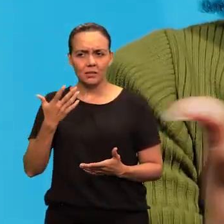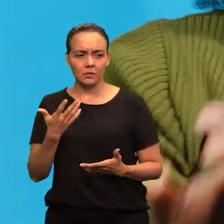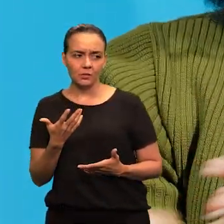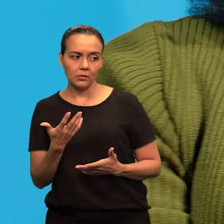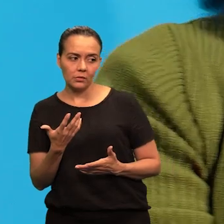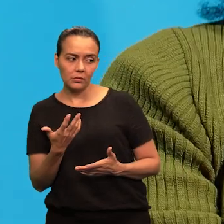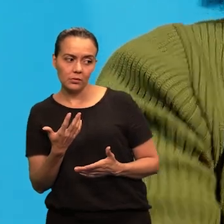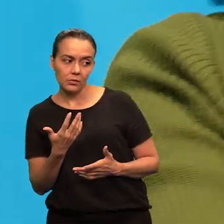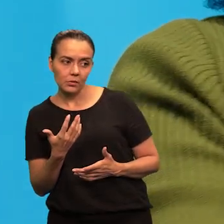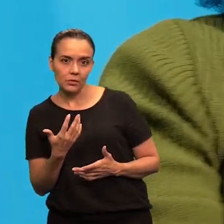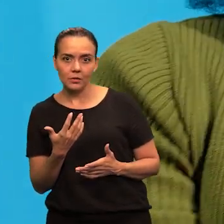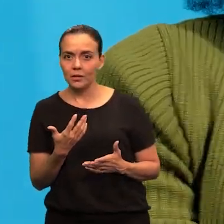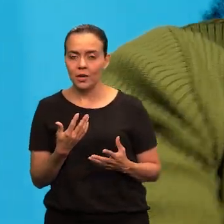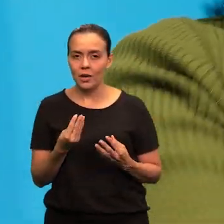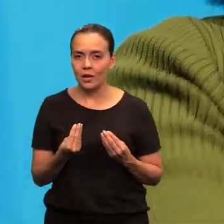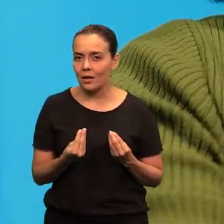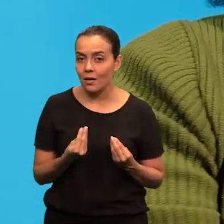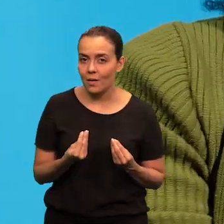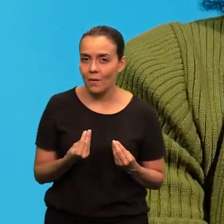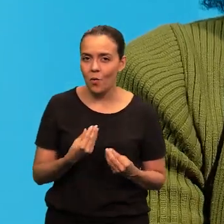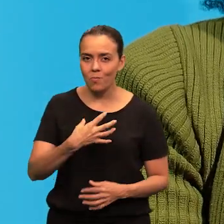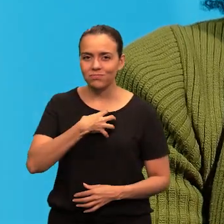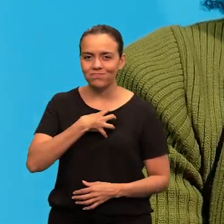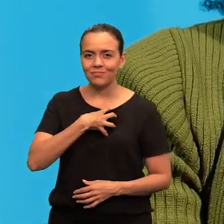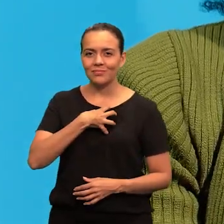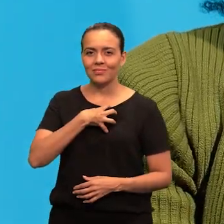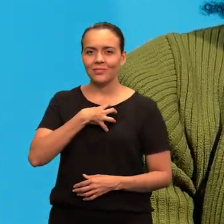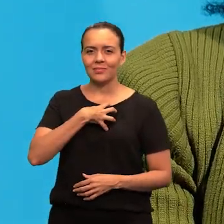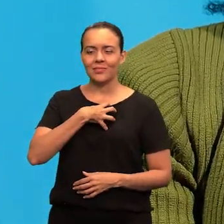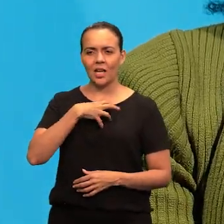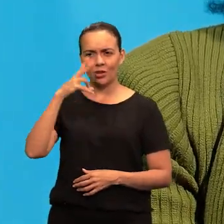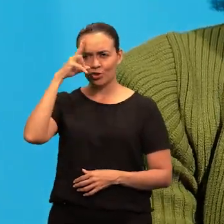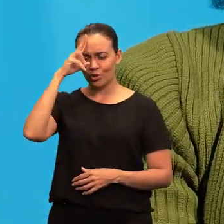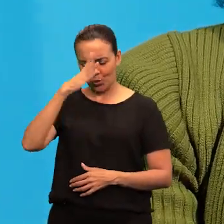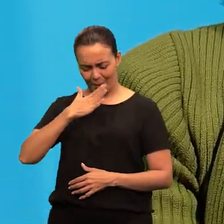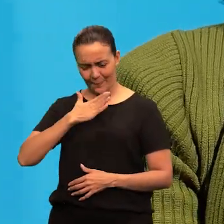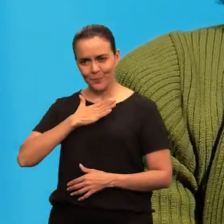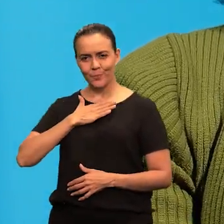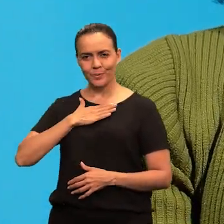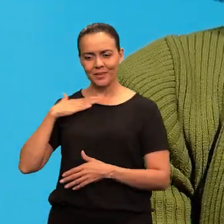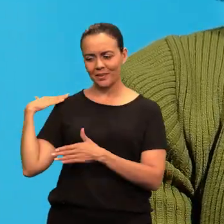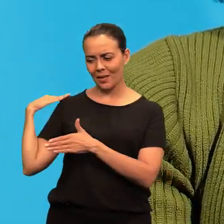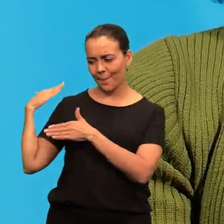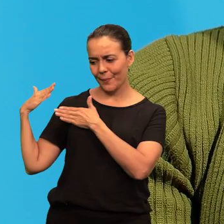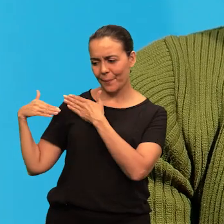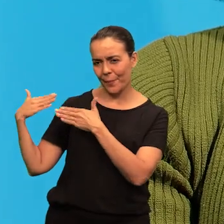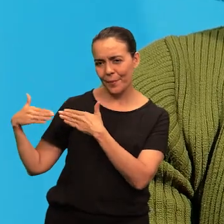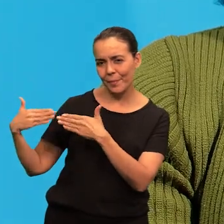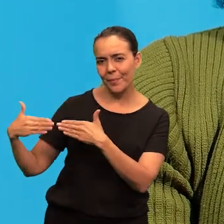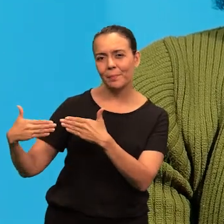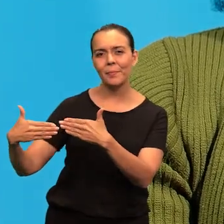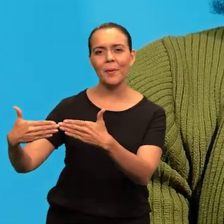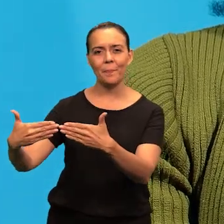vão ter que se haver, estão se havendo e se havem o tempo todo, com a tua história e com a sua trajetória, que o processo,